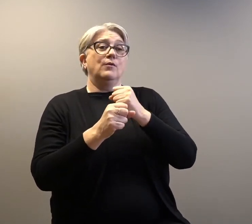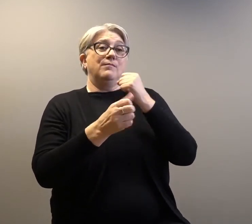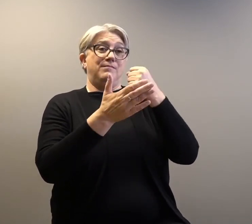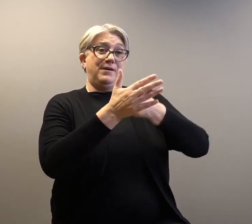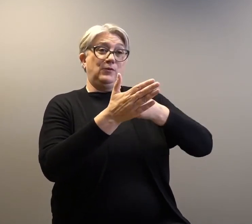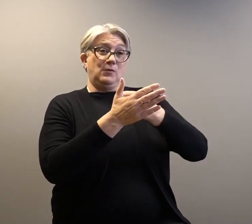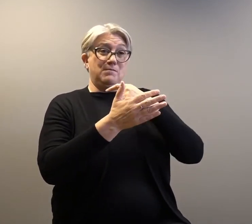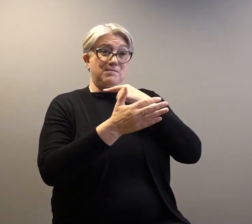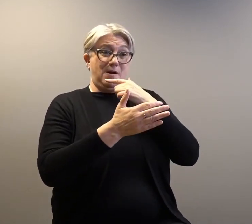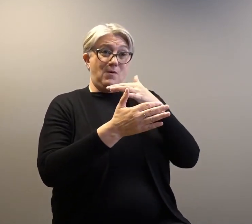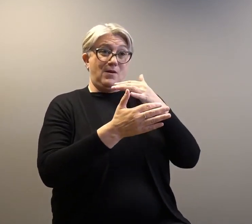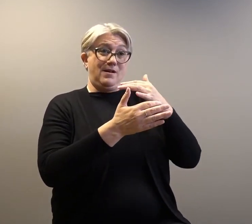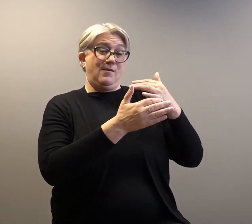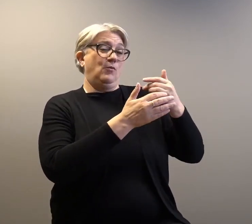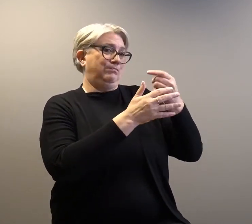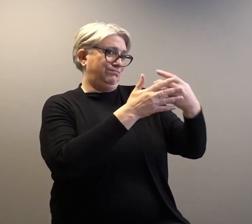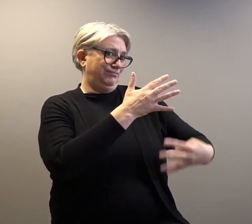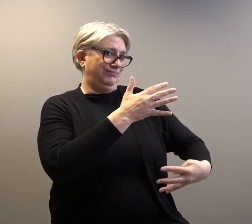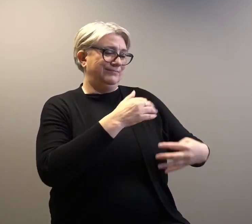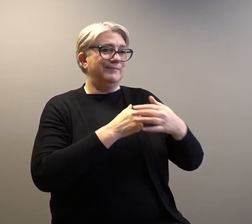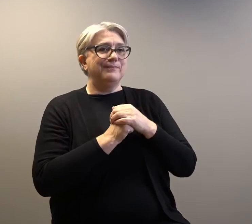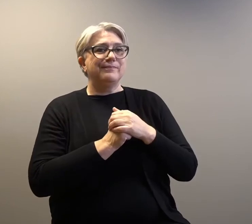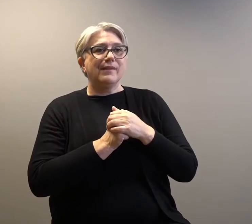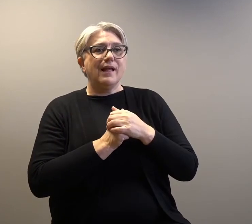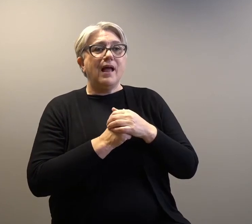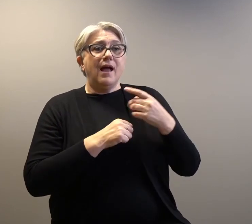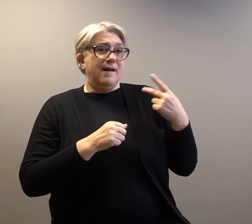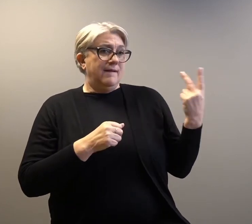hver baráttumálin voru og fleira.